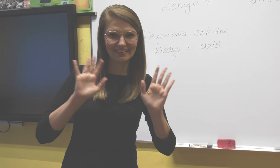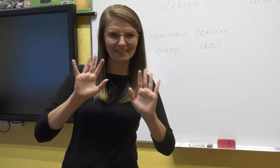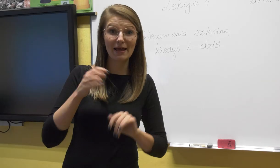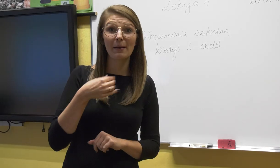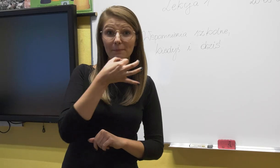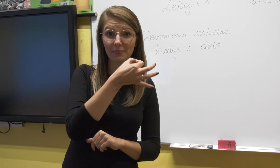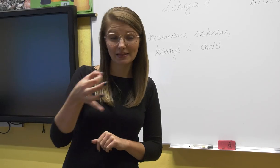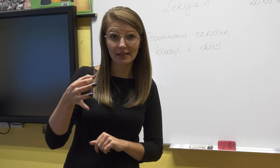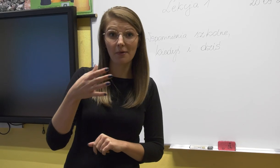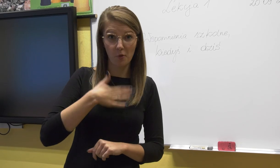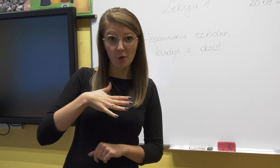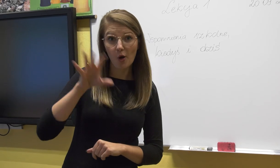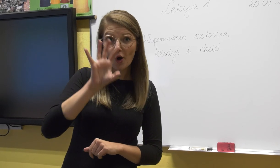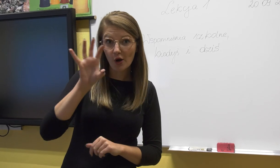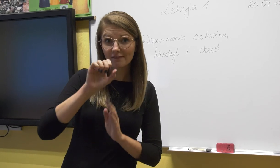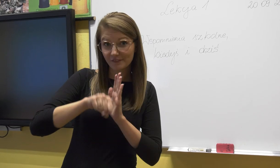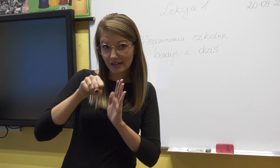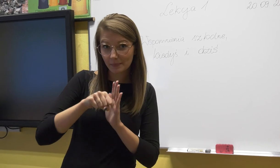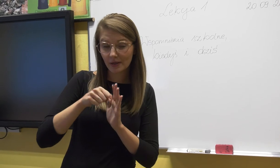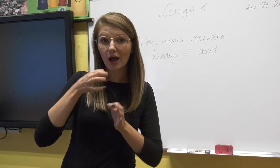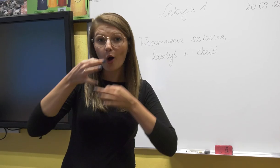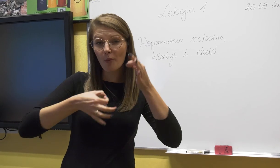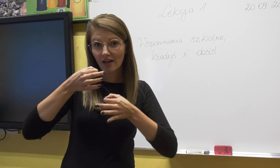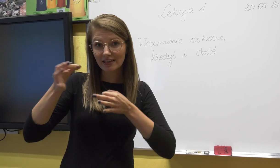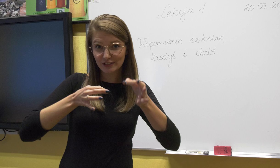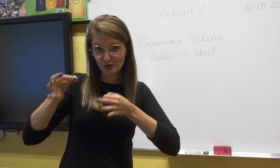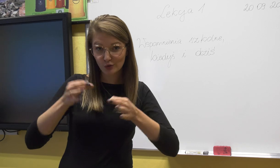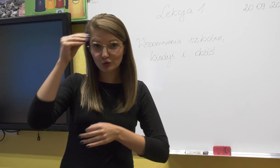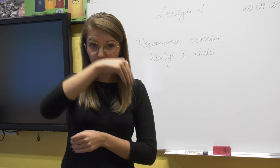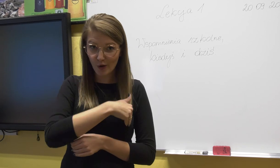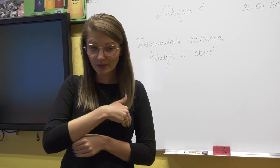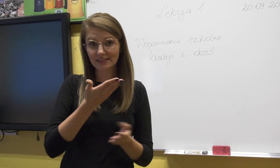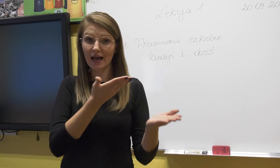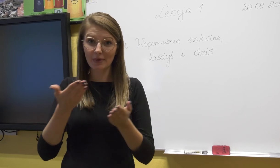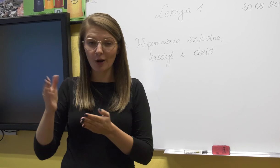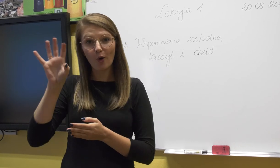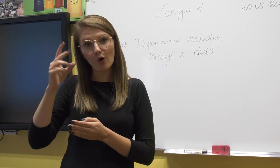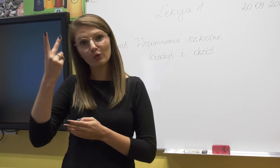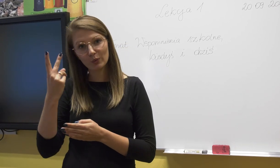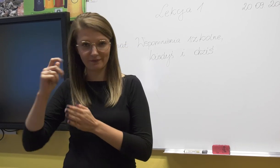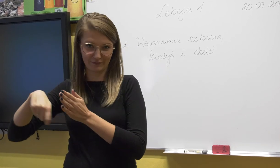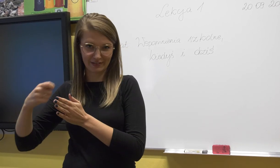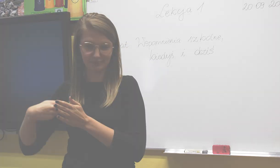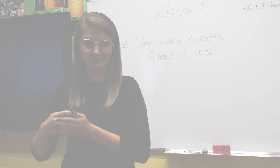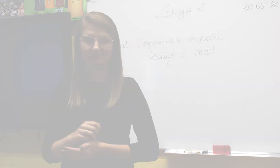Witajcie! Podobał Wam się film z opowieściami o szkole? Zapraszamy na II część filmu.